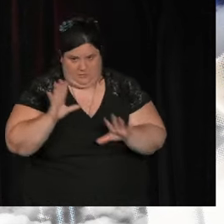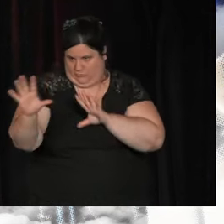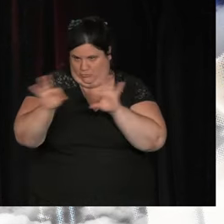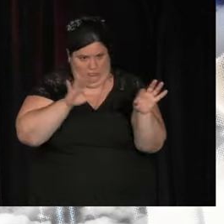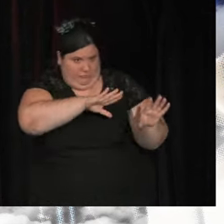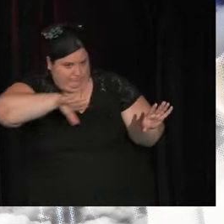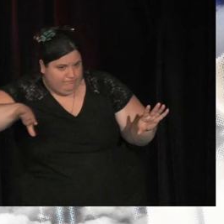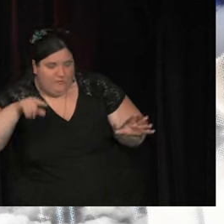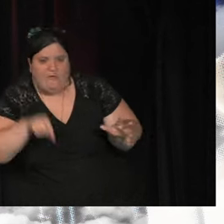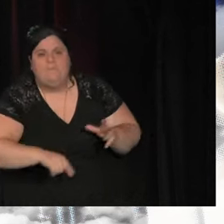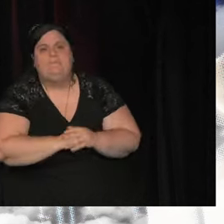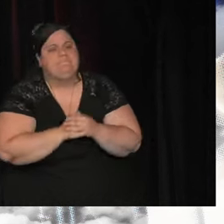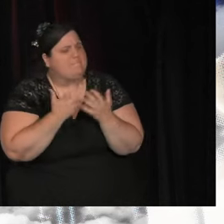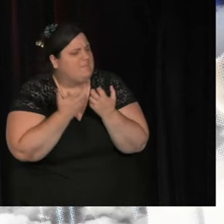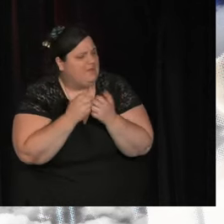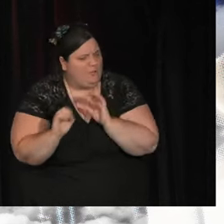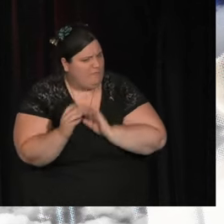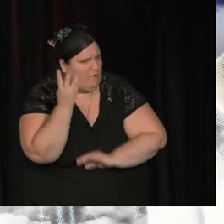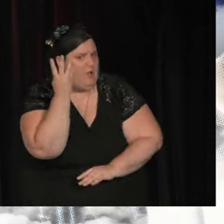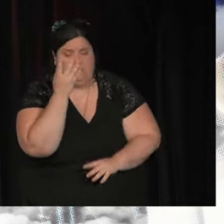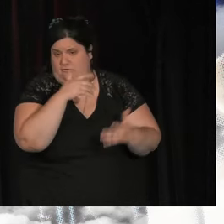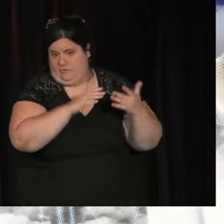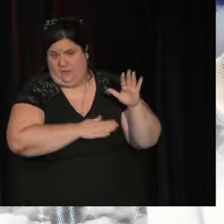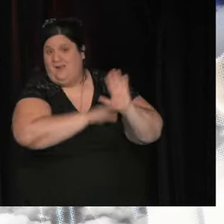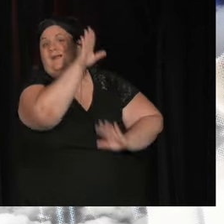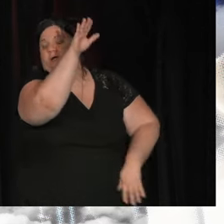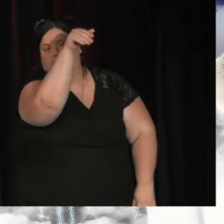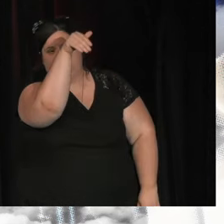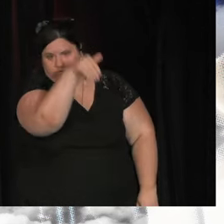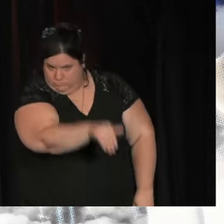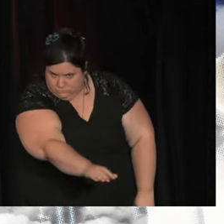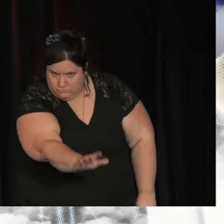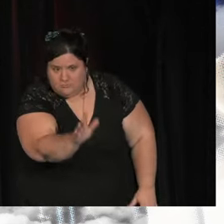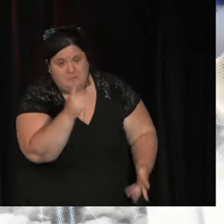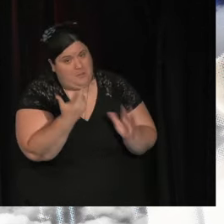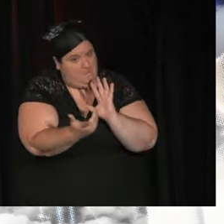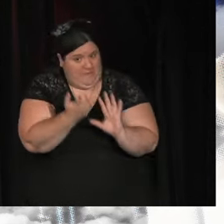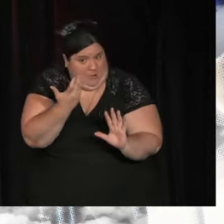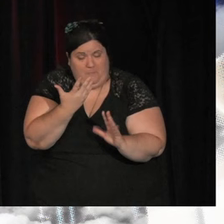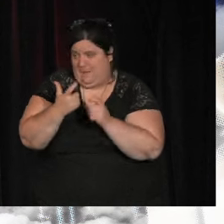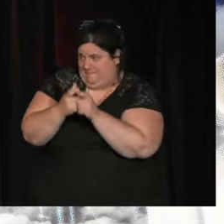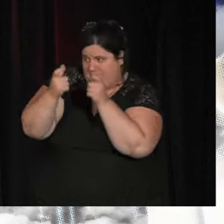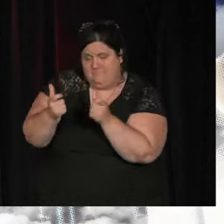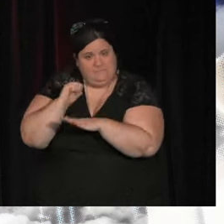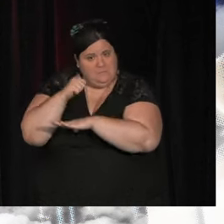peu le destin d'Overwatch qui a un peu dégringolé, non seulement il y a les décisions de Blizzard sur qui ils ont misé,